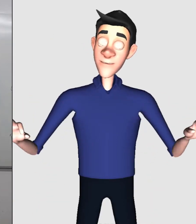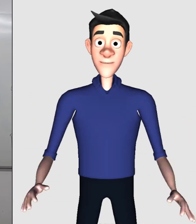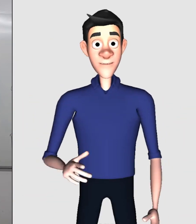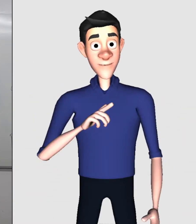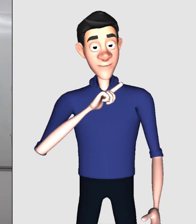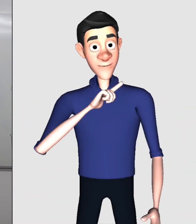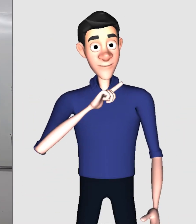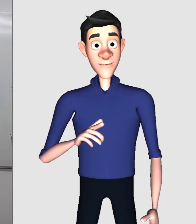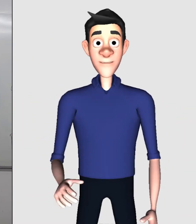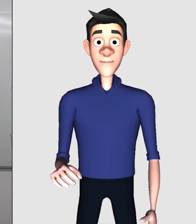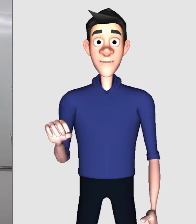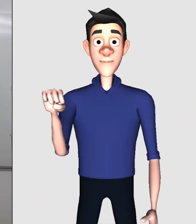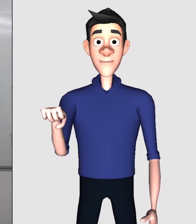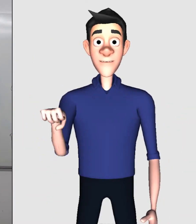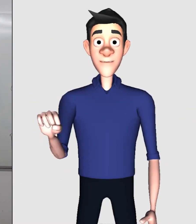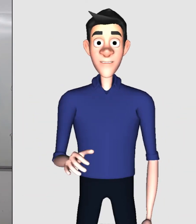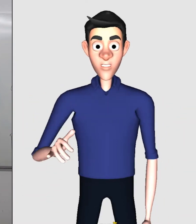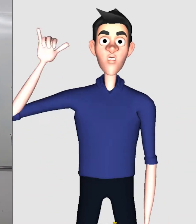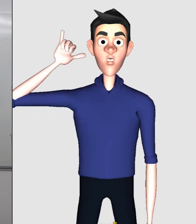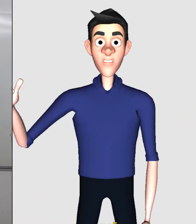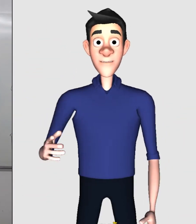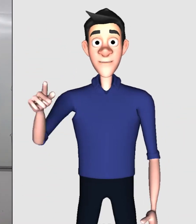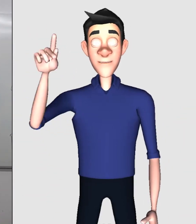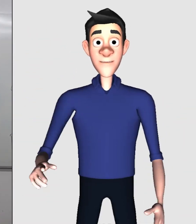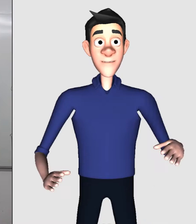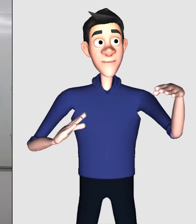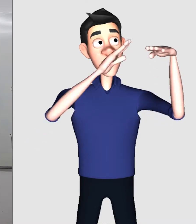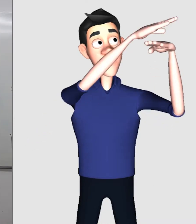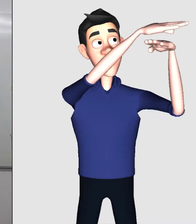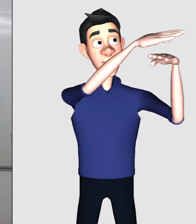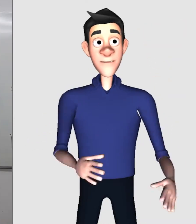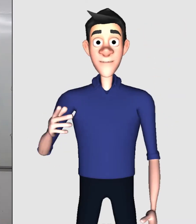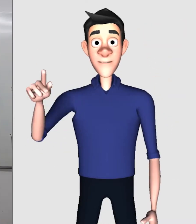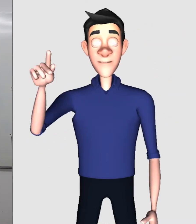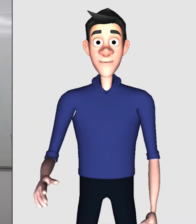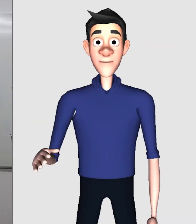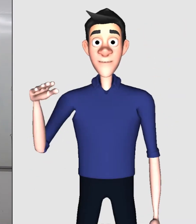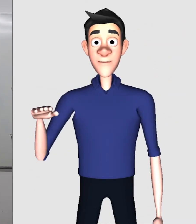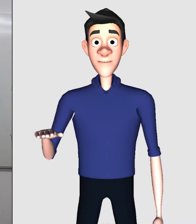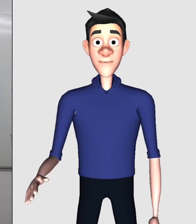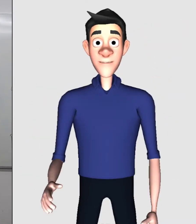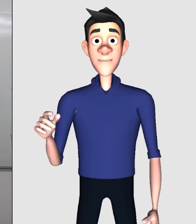x1 é o quanto ela foi esticada E o que contrabalança isto são duas forças de tensão para cima